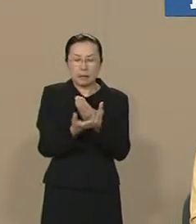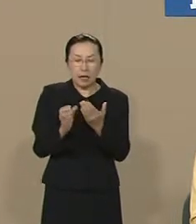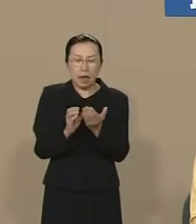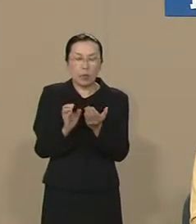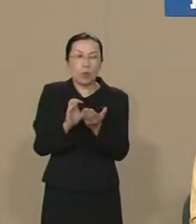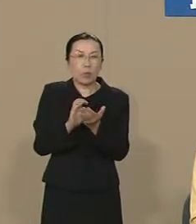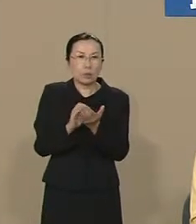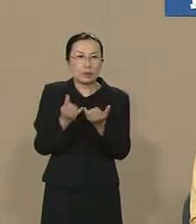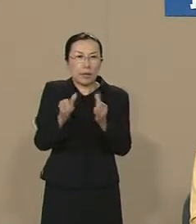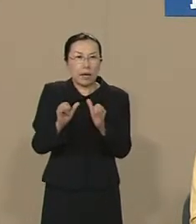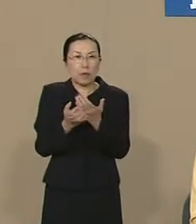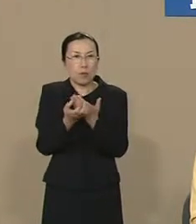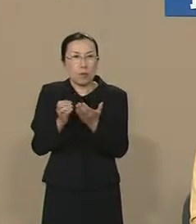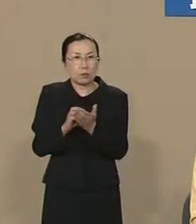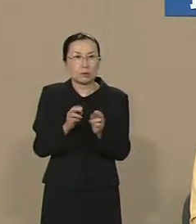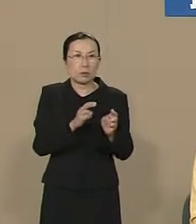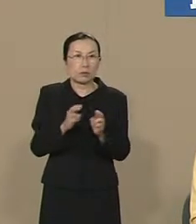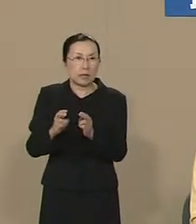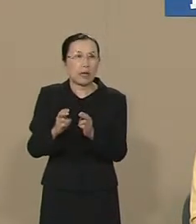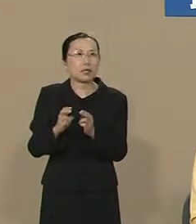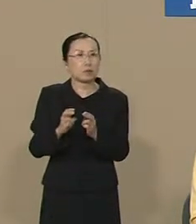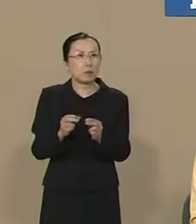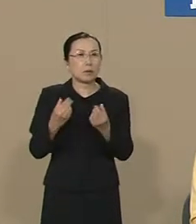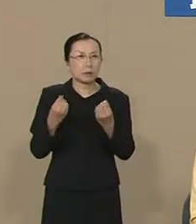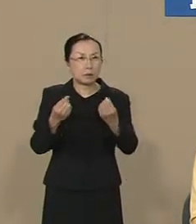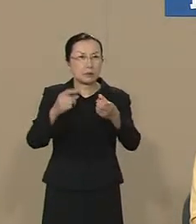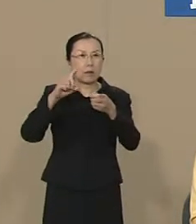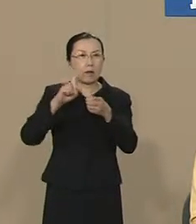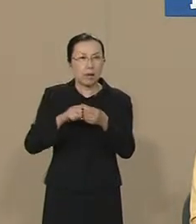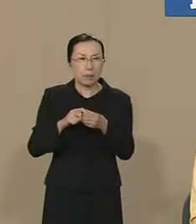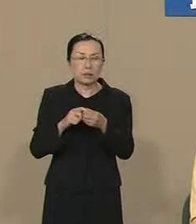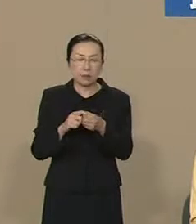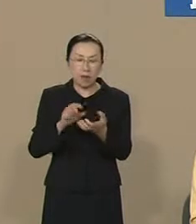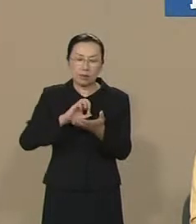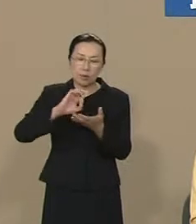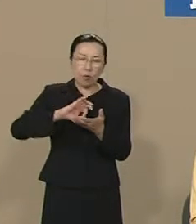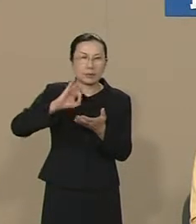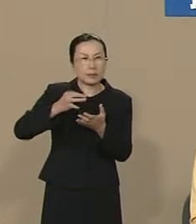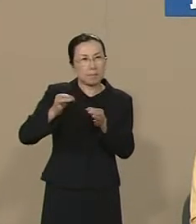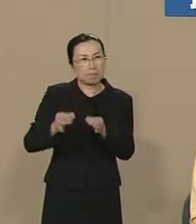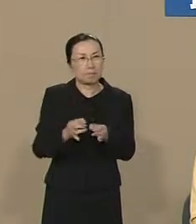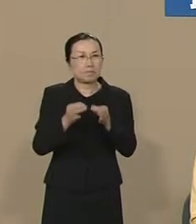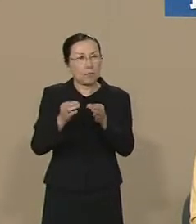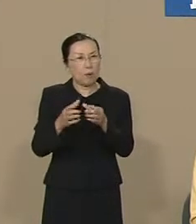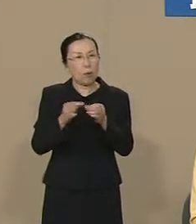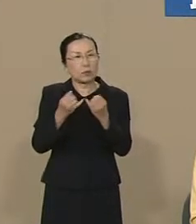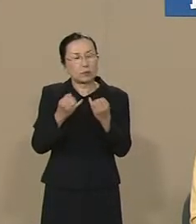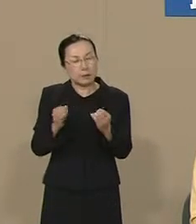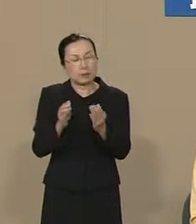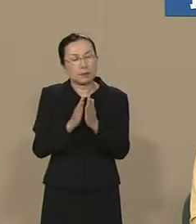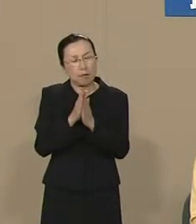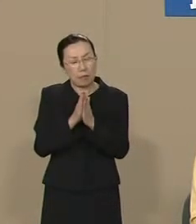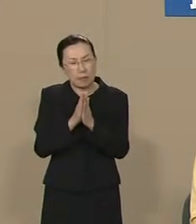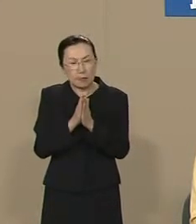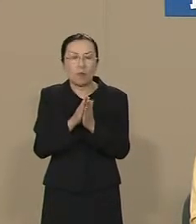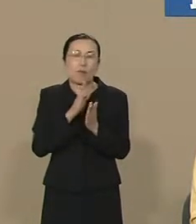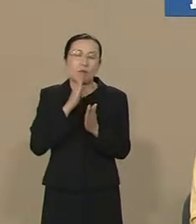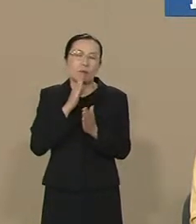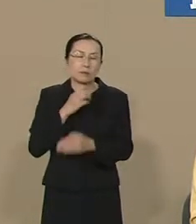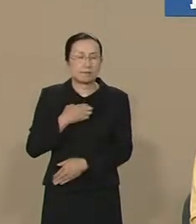消費税を国民の皆さんに お願いしなくてはならないことは､ とてもつらい決断でした｡